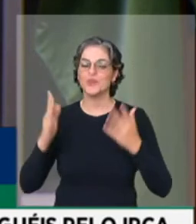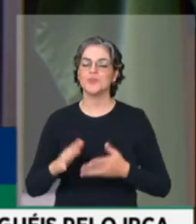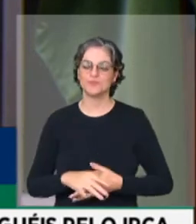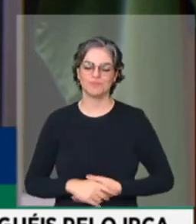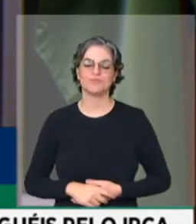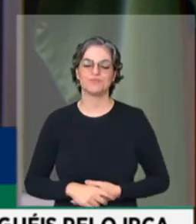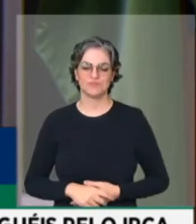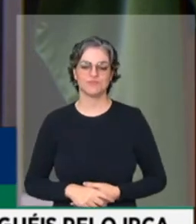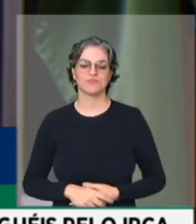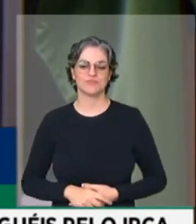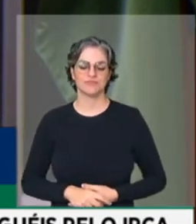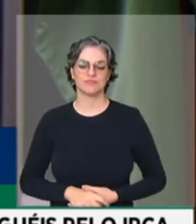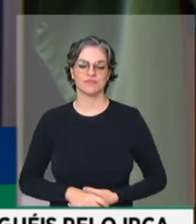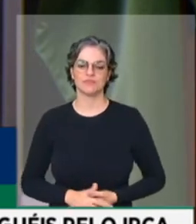STICO. NÃO... NÃO PODERIA DEIXAR DE AGRADECER E